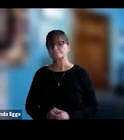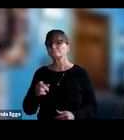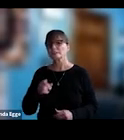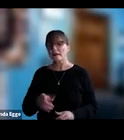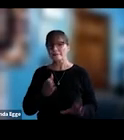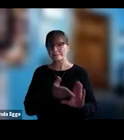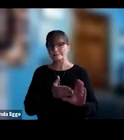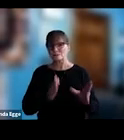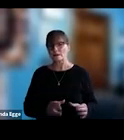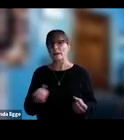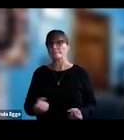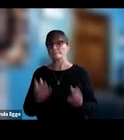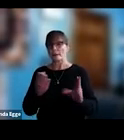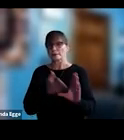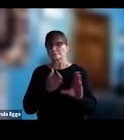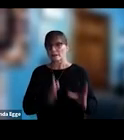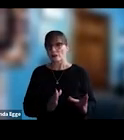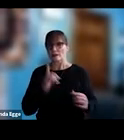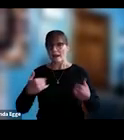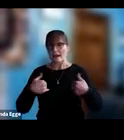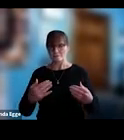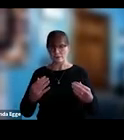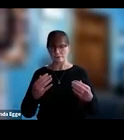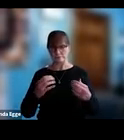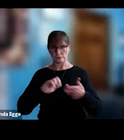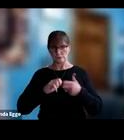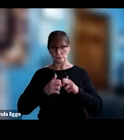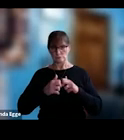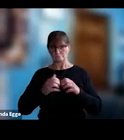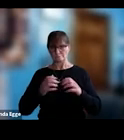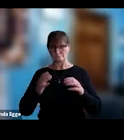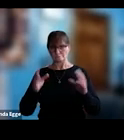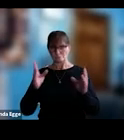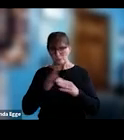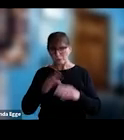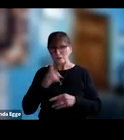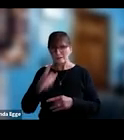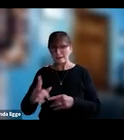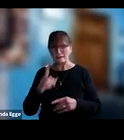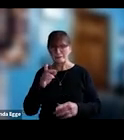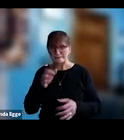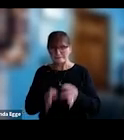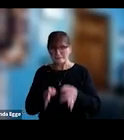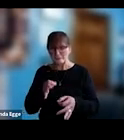y muchos psiquiatras tienen problemas con los trastornos de consumo concurrentes. Puede ser realmente difícil discernir lo que está pasando,